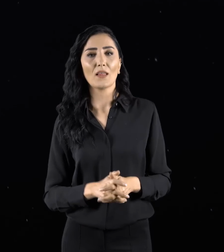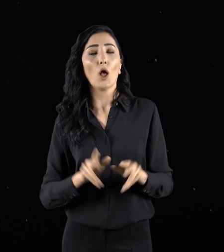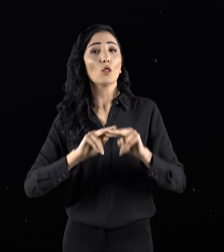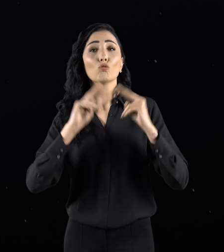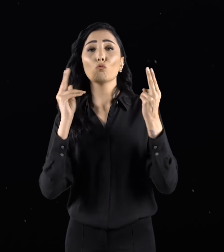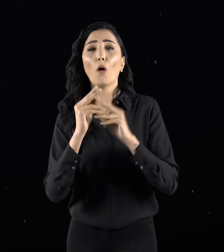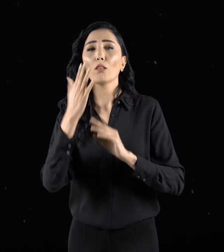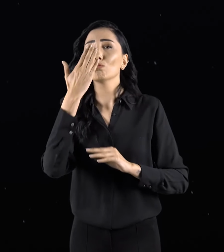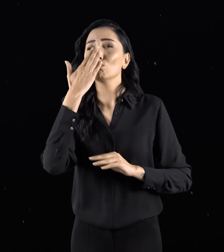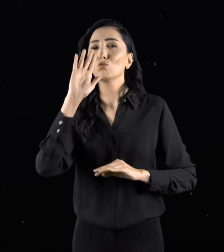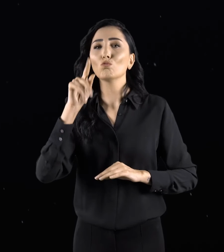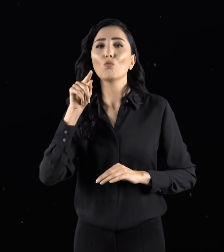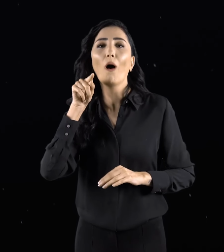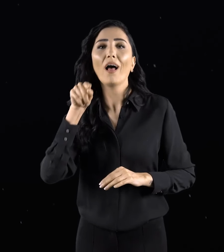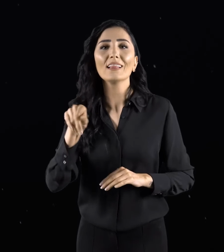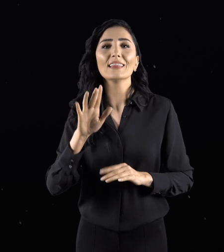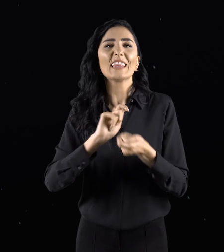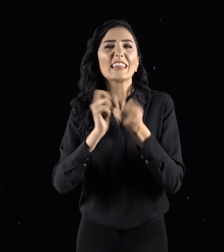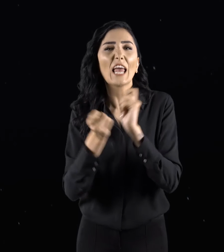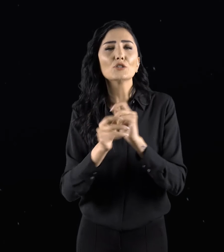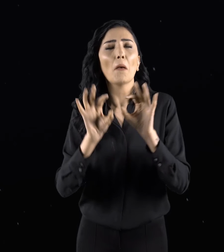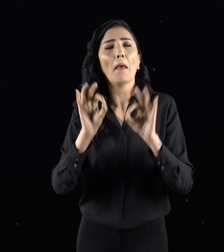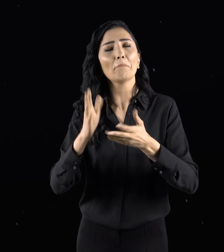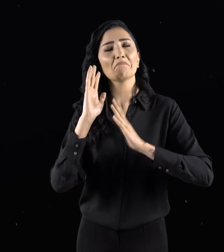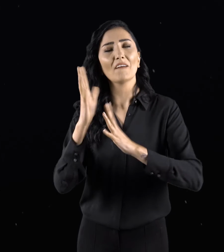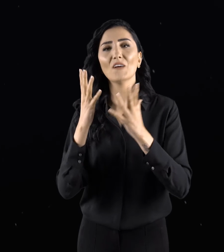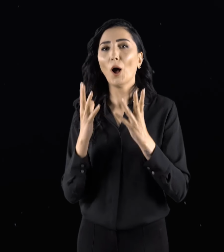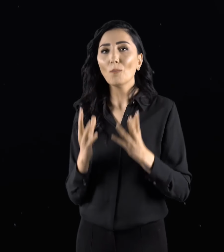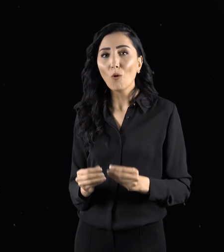Dünya'nın doğal değişimi her zaman devam edecek.